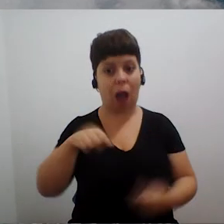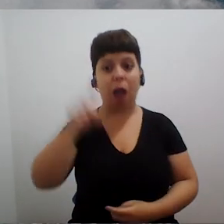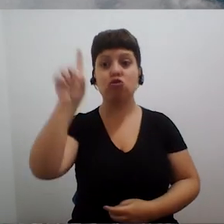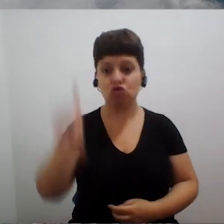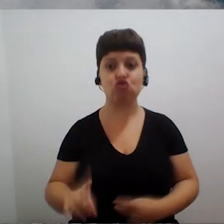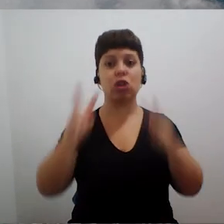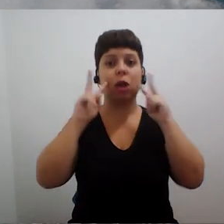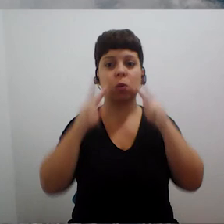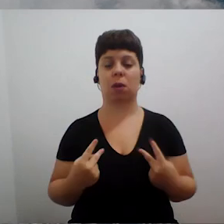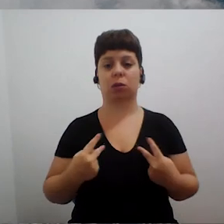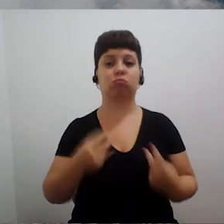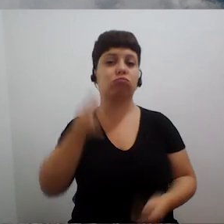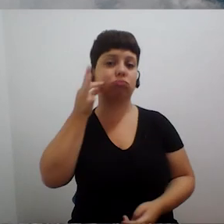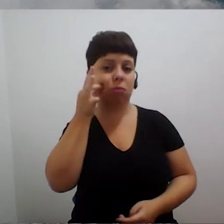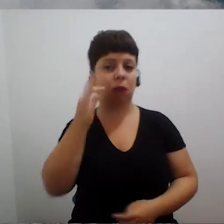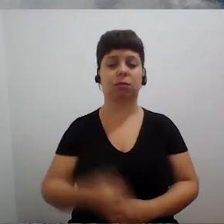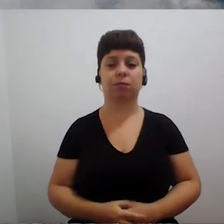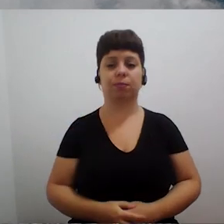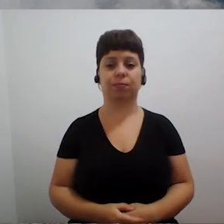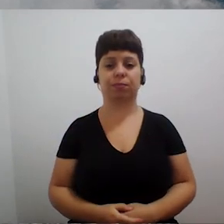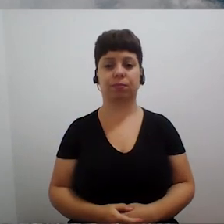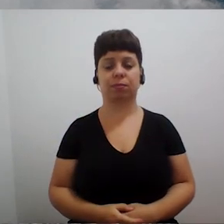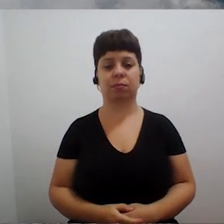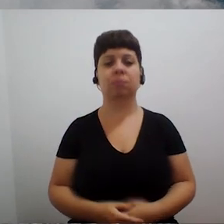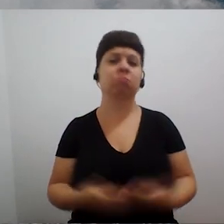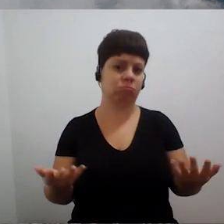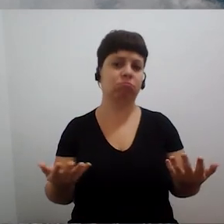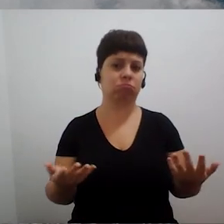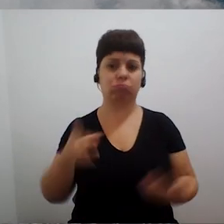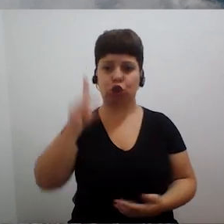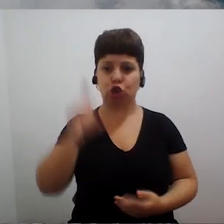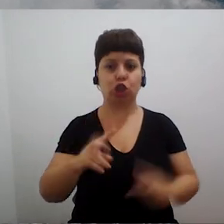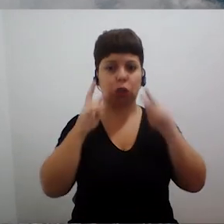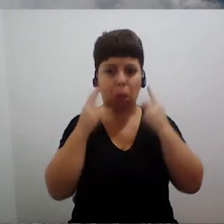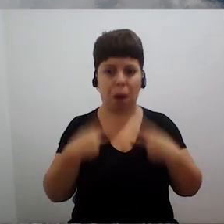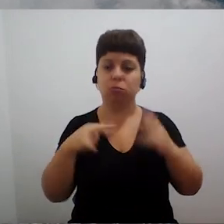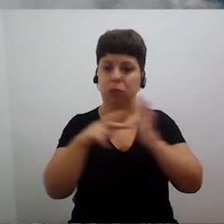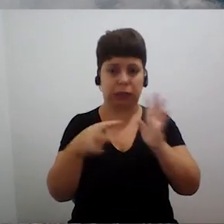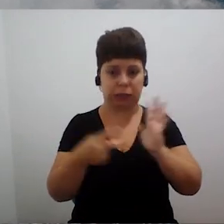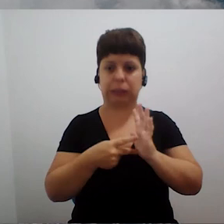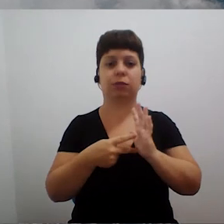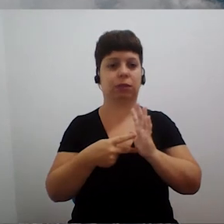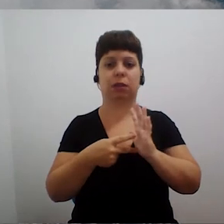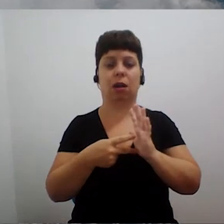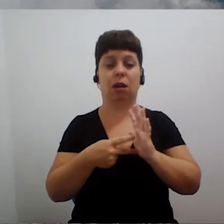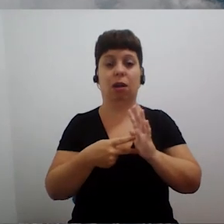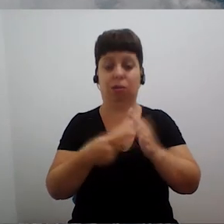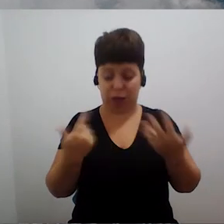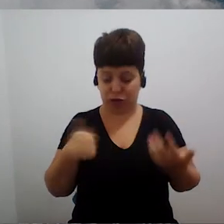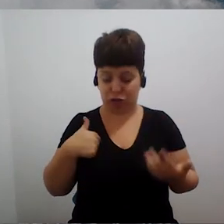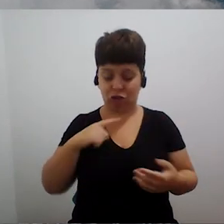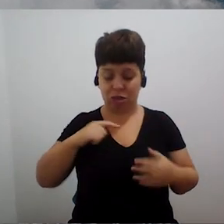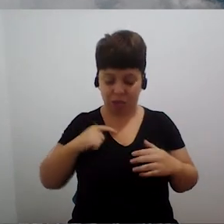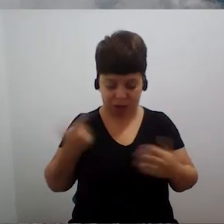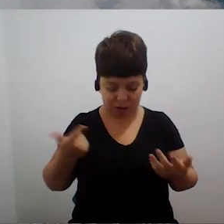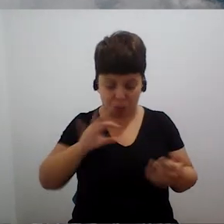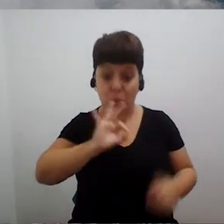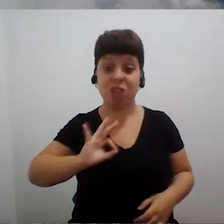é essencialmente de água é composto, constituído por água,